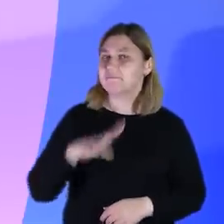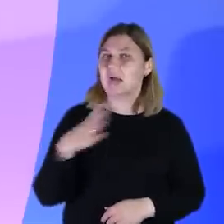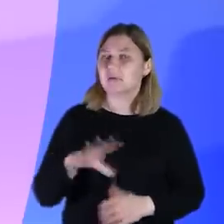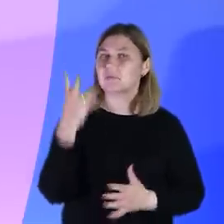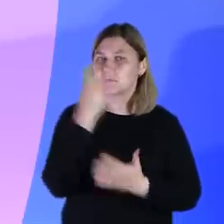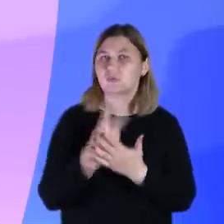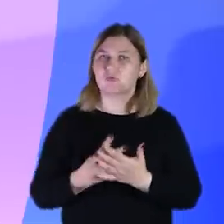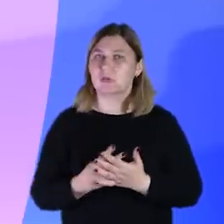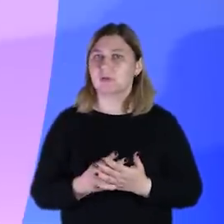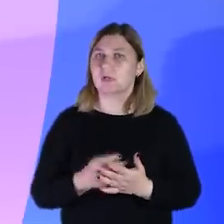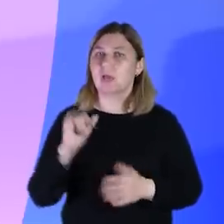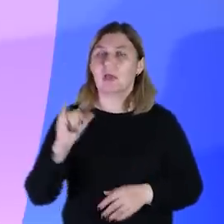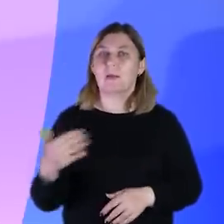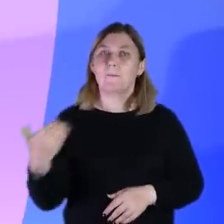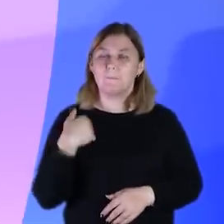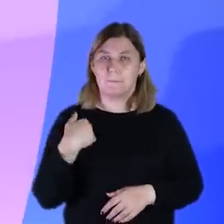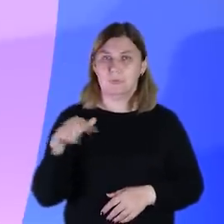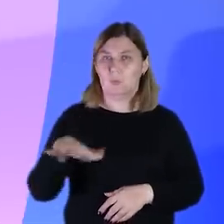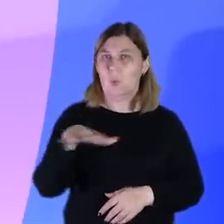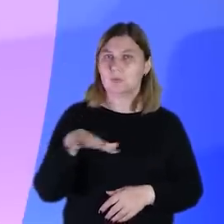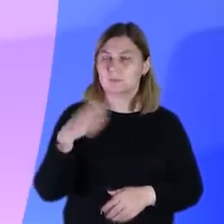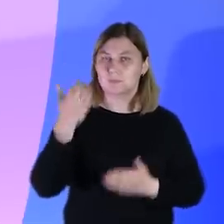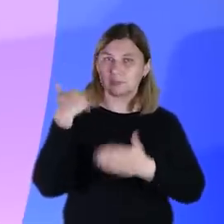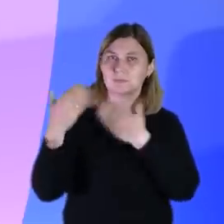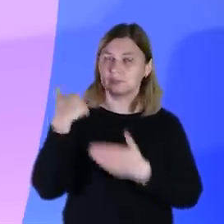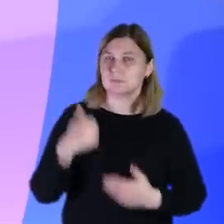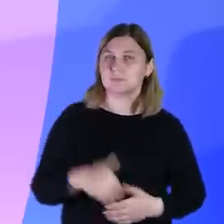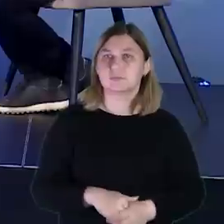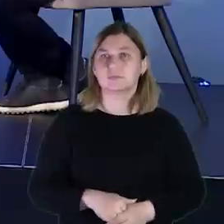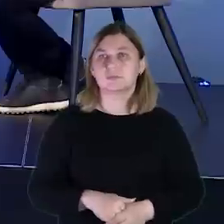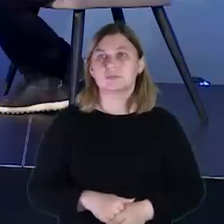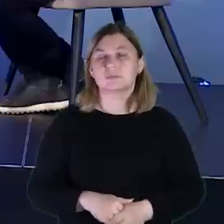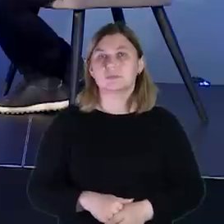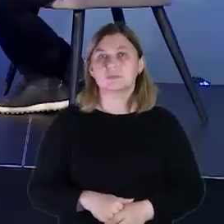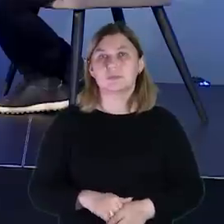żeby właśnie zobaczyć, jaki był klimat tego właśnie zakątka Polski.